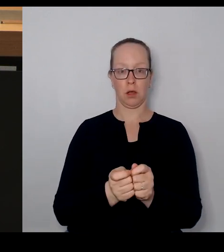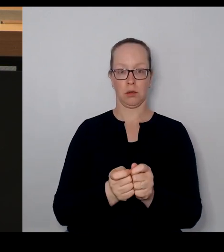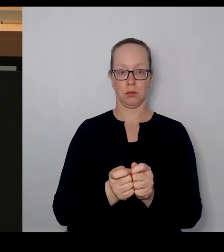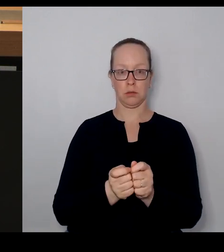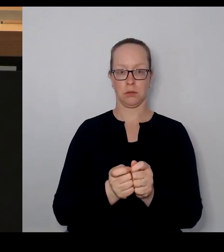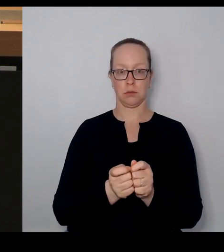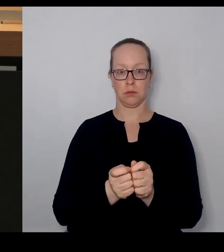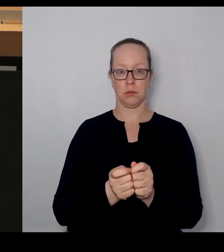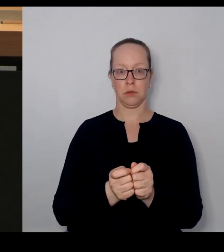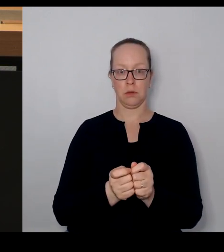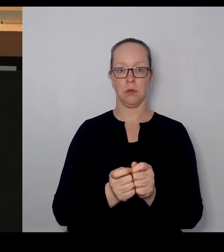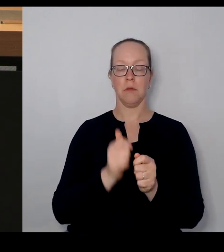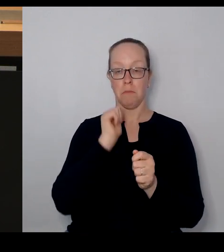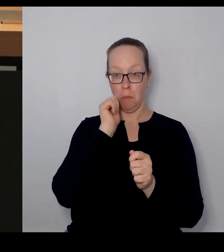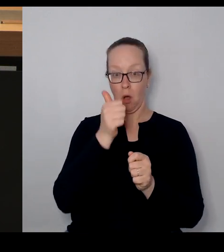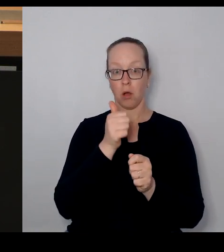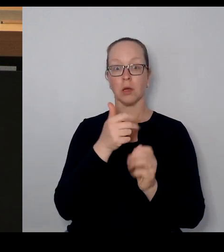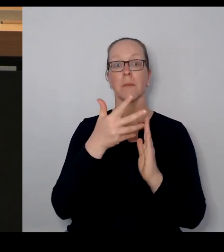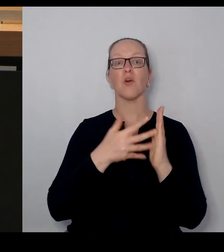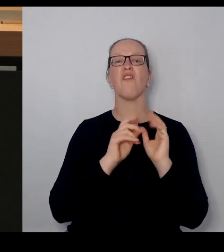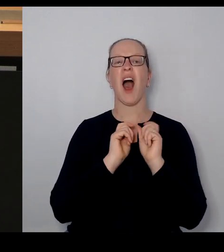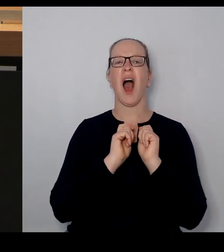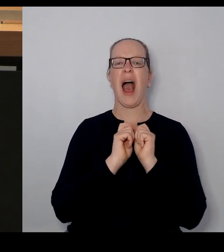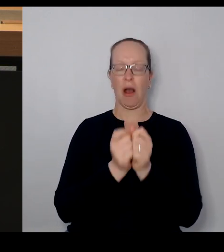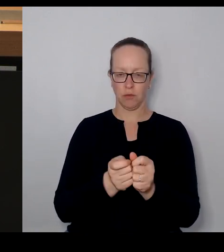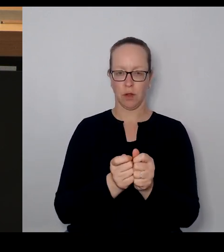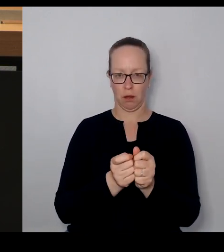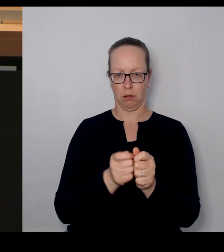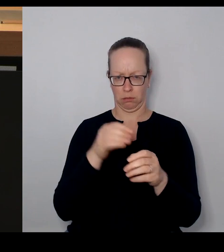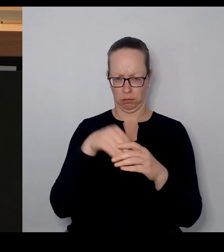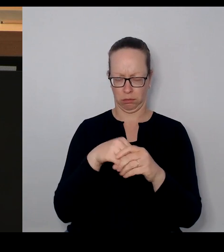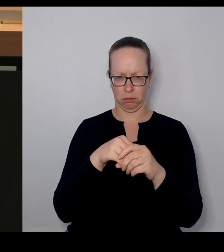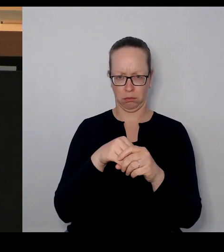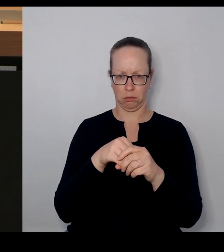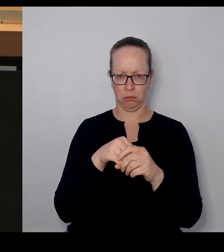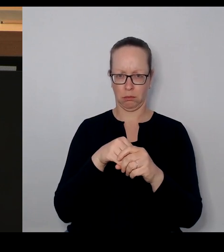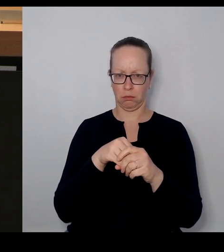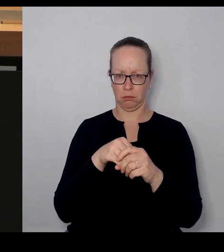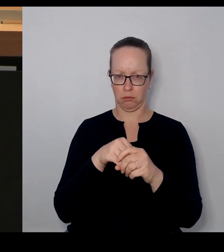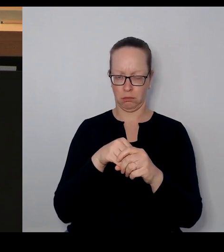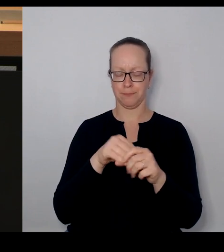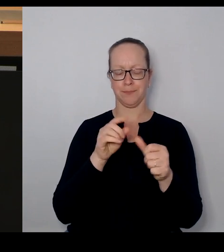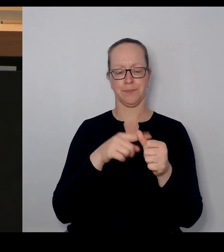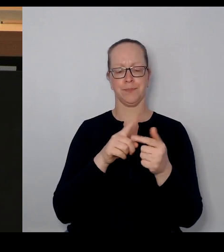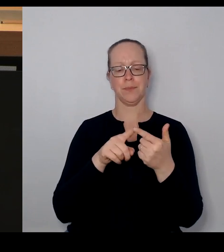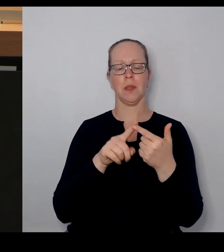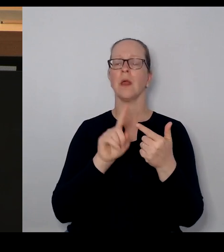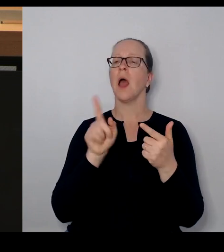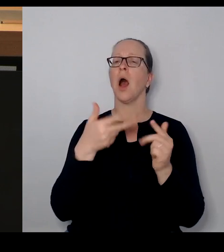Und dann sagen Sie, dass auch geprüft werden solle, welche gesetzlichen Änderungen gegebenenfalls notwendig sind.